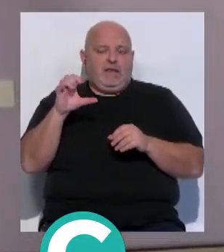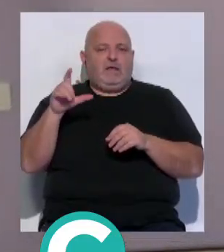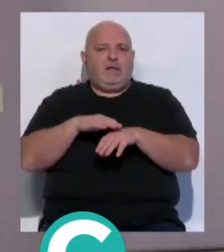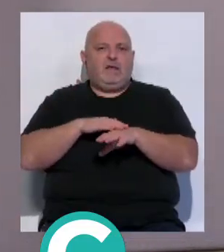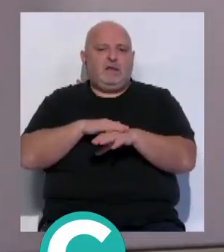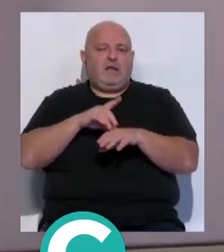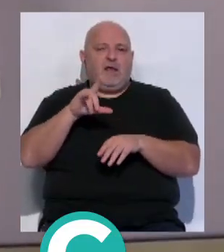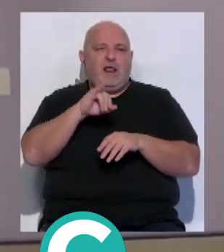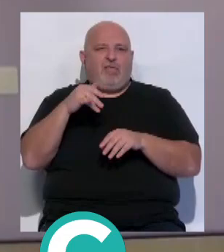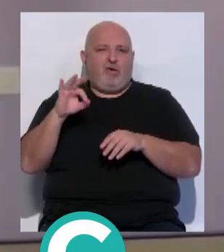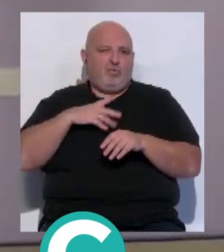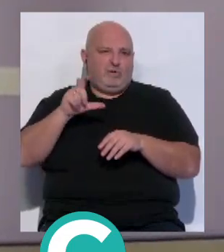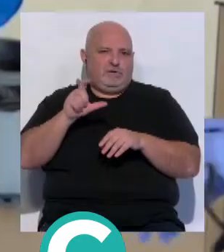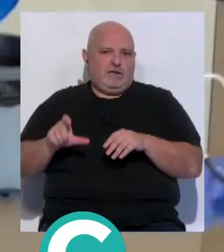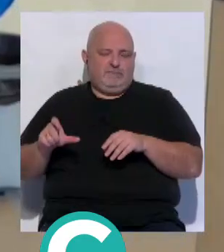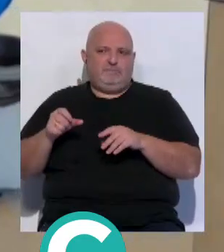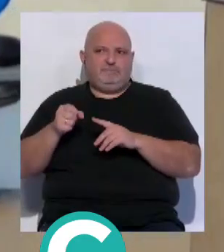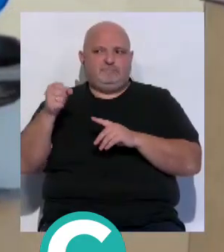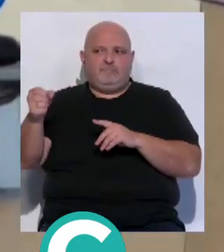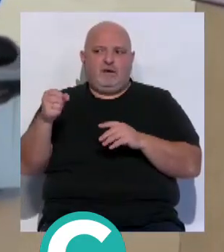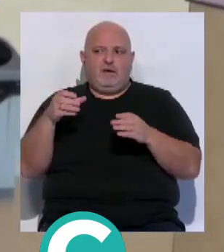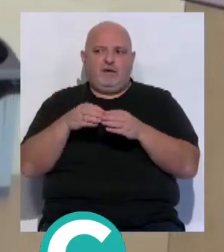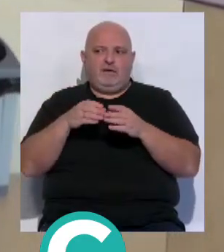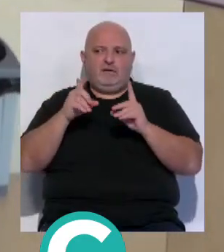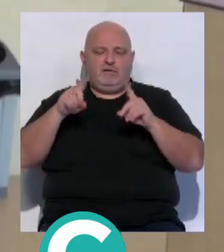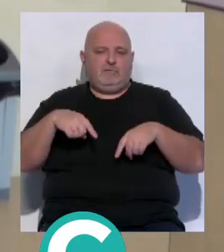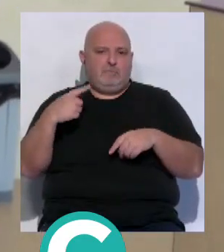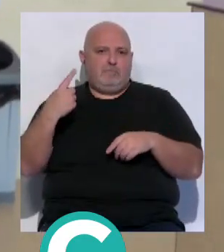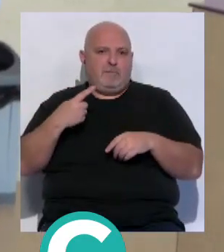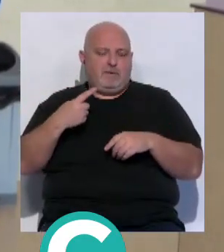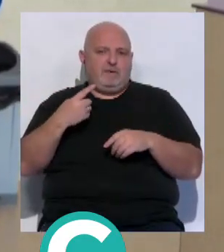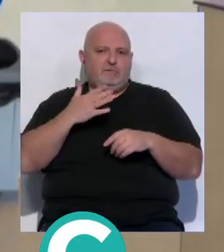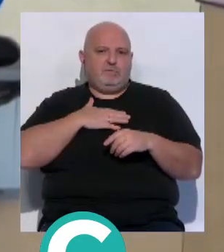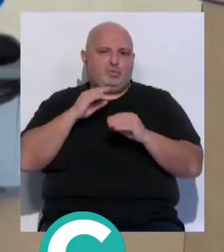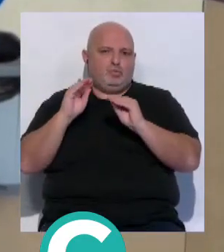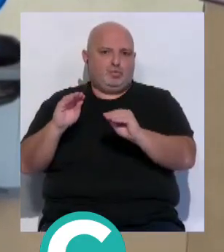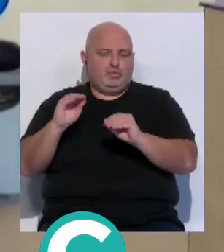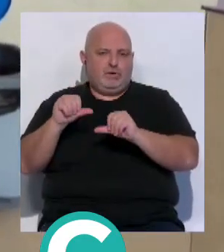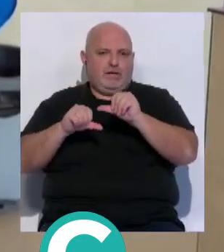por la Lazio en el cremonense equipo también de la primera división del fútbol italiano en